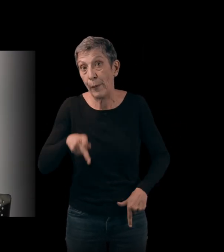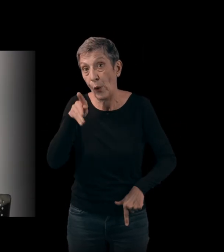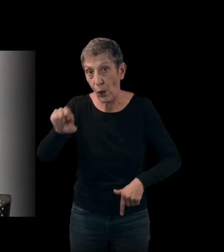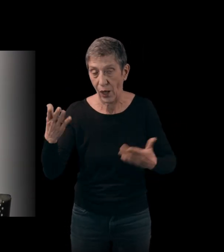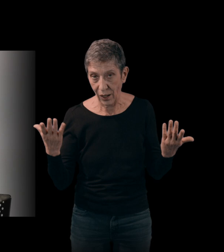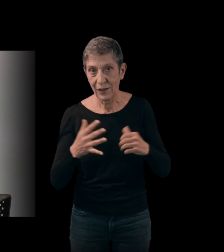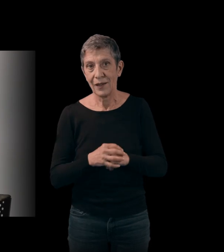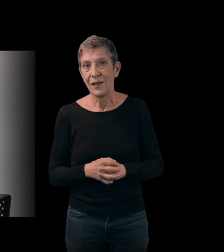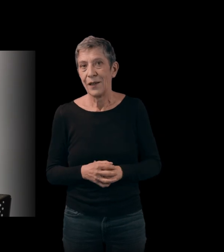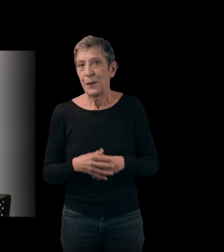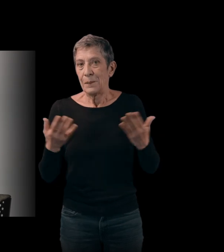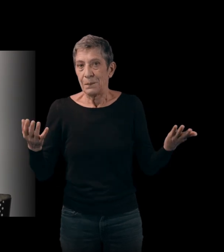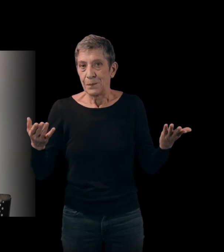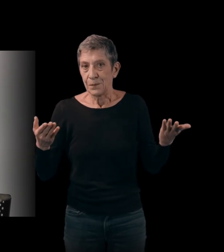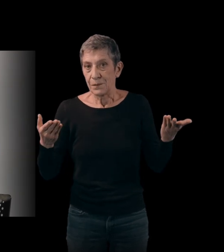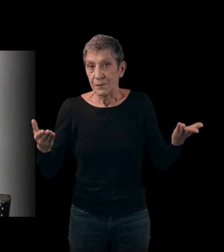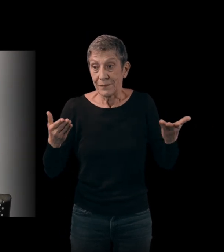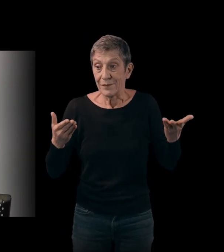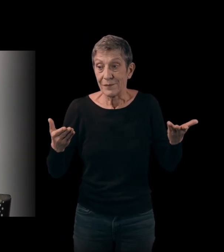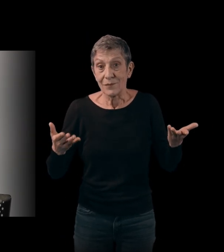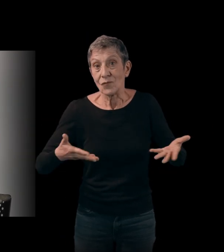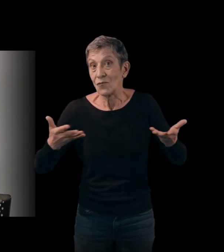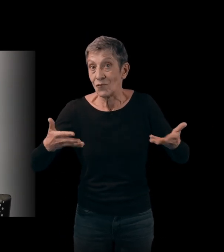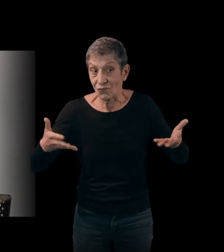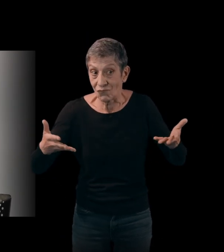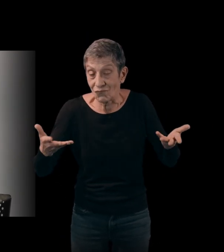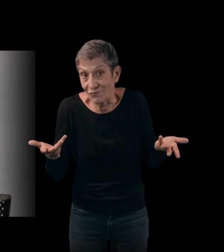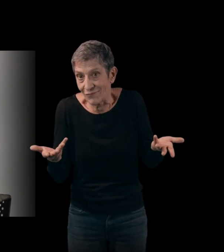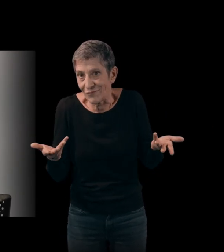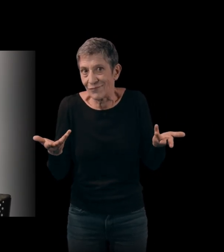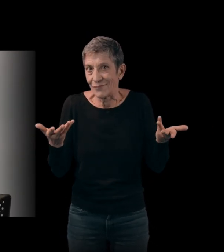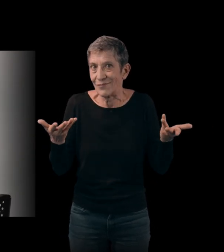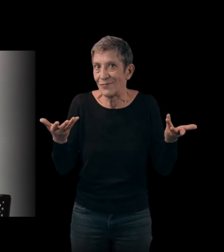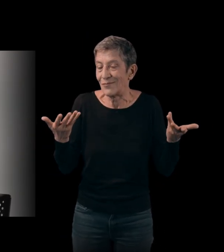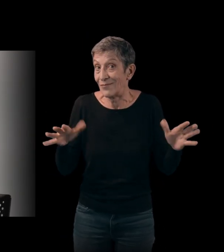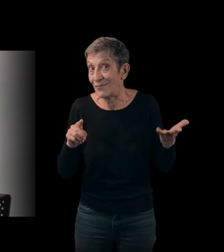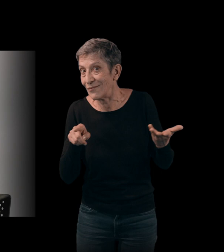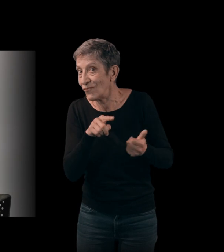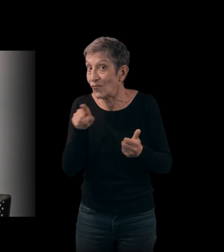Éluard, dont on a un petit peu entendu comme ça quelques résonances.